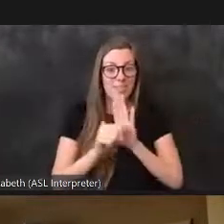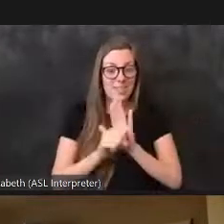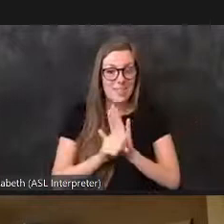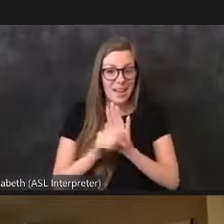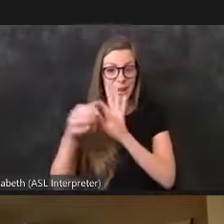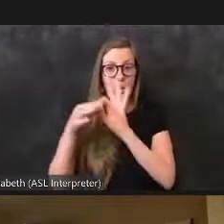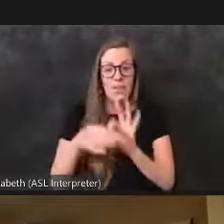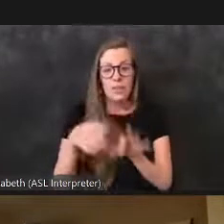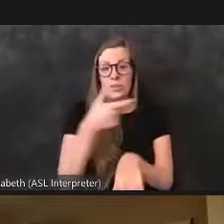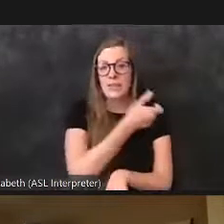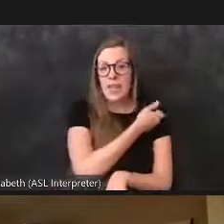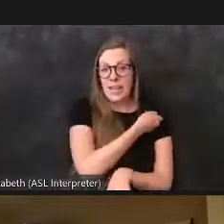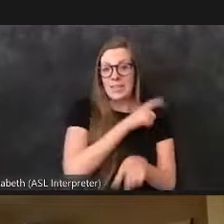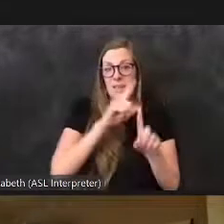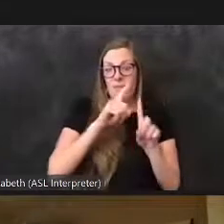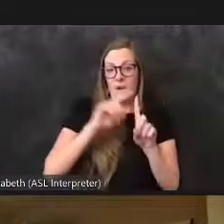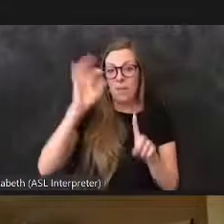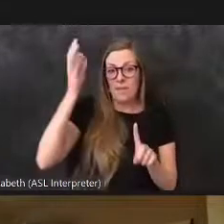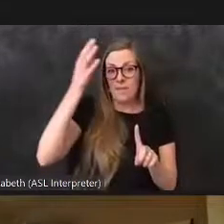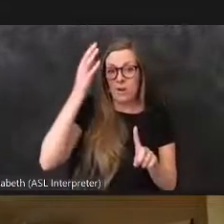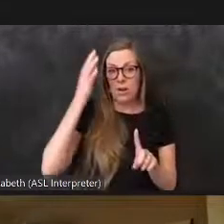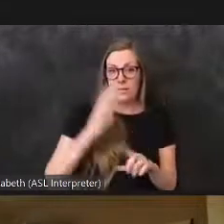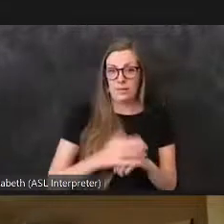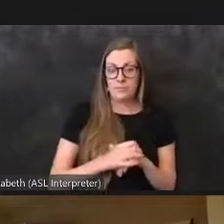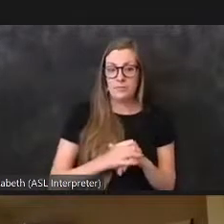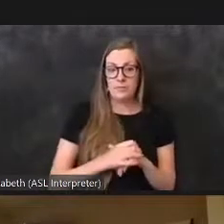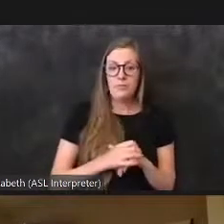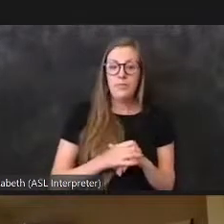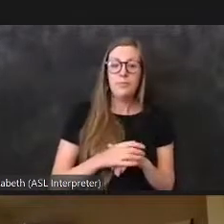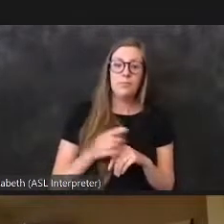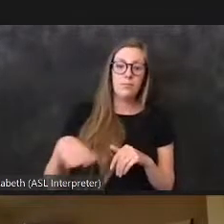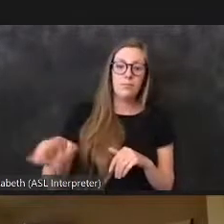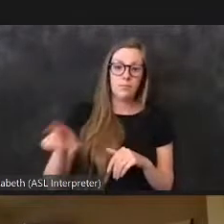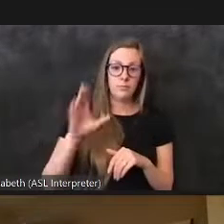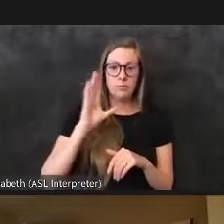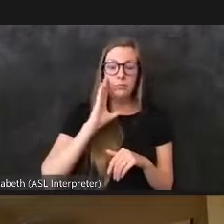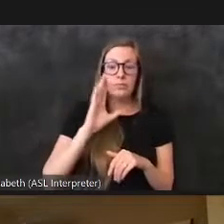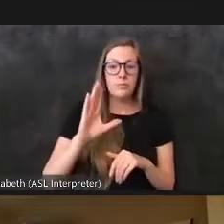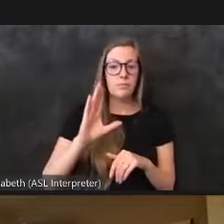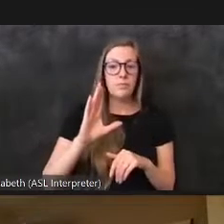hacer vacunas que vienen del gobierno federal, ellos van a ser